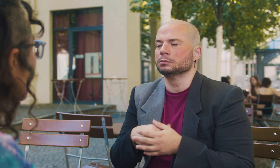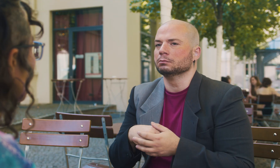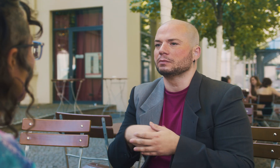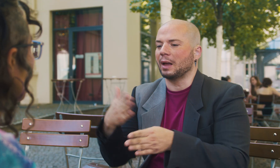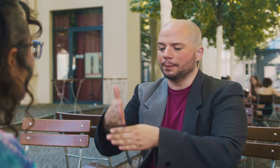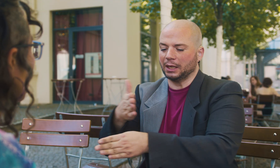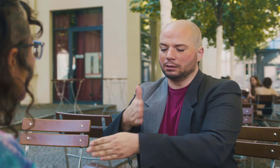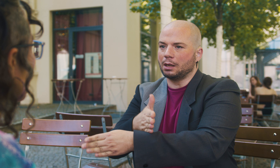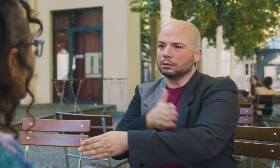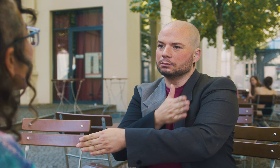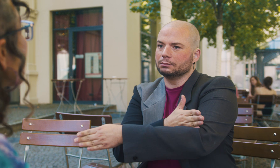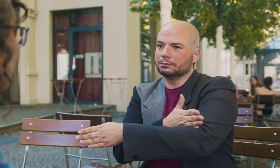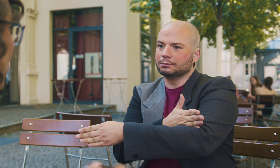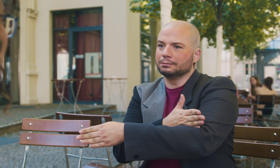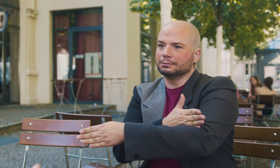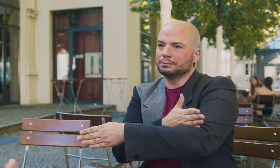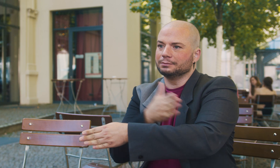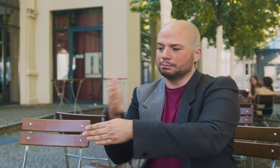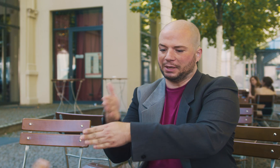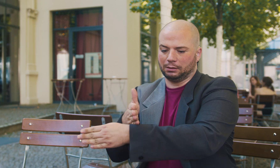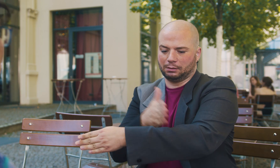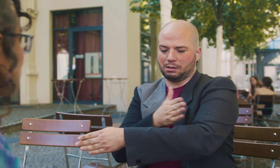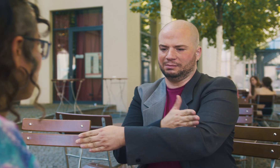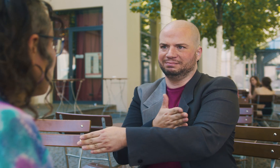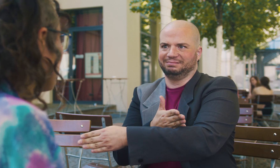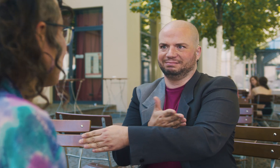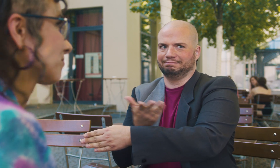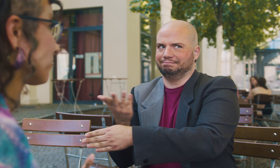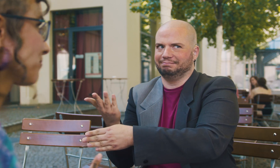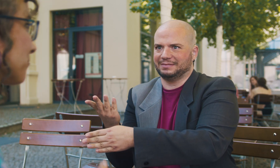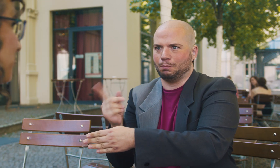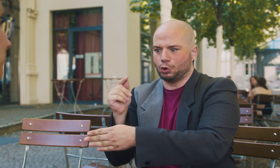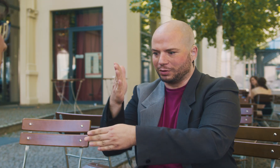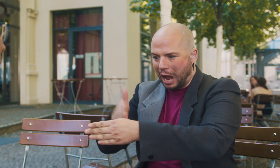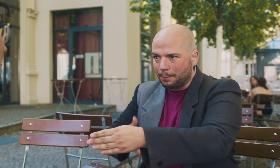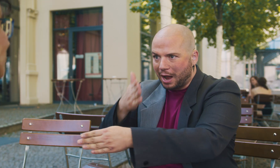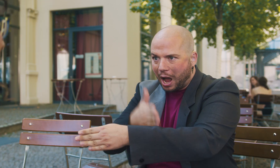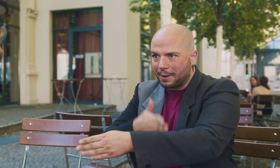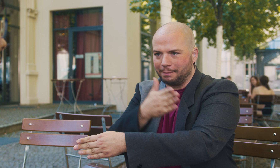Zum Beispiel war das die alte Gebärde für Behinderung. Das bedeutet eigentlich, dass der Arm abgetrennt ist.